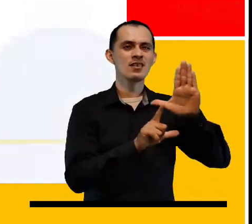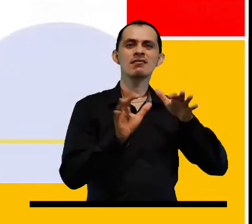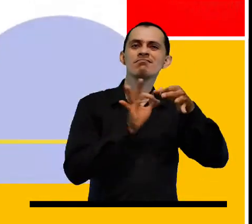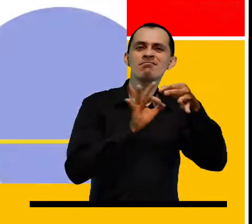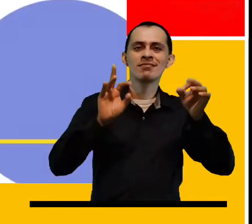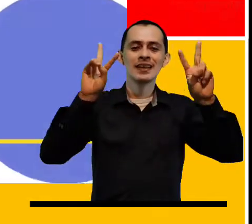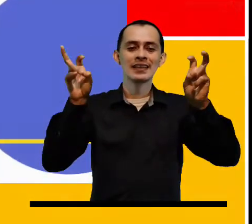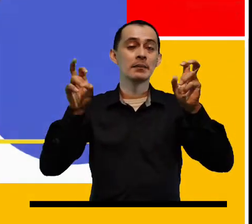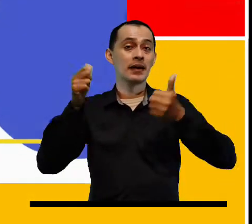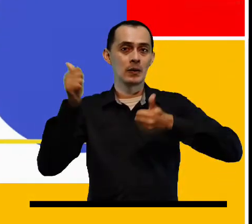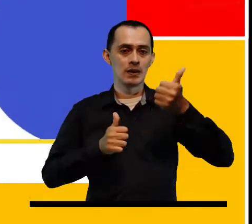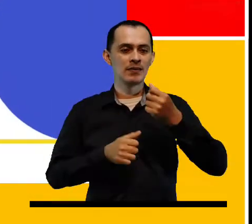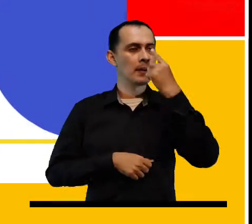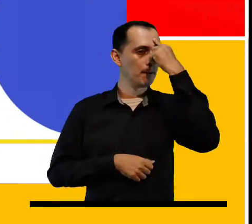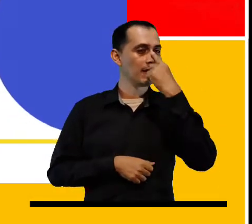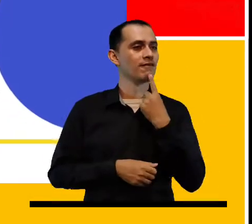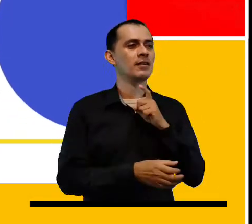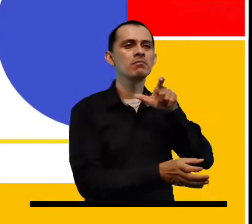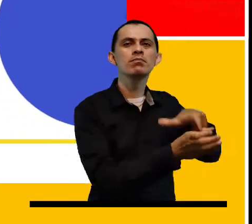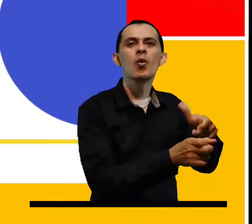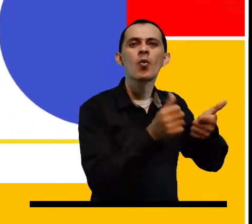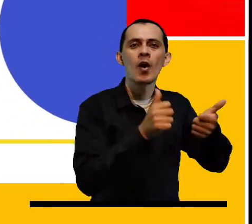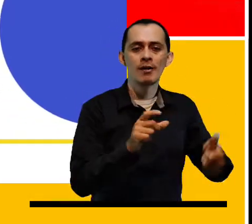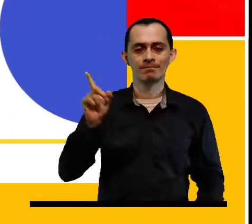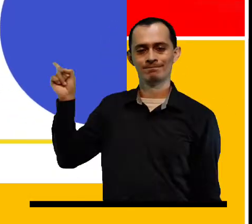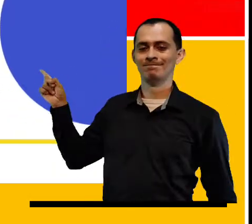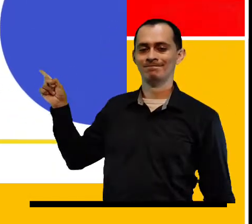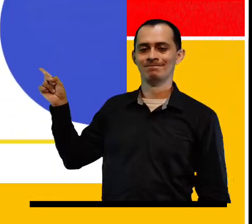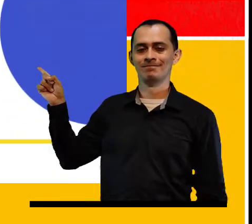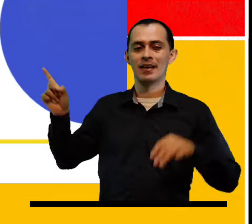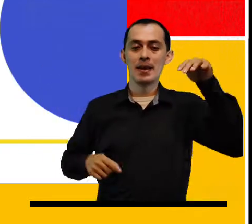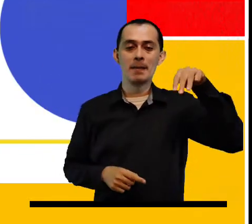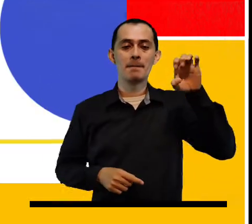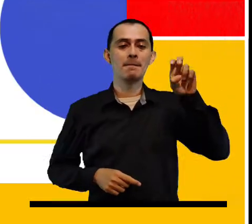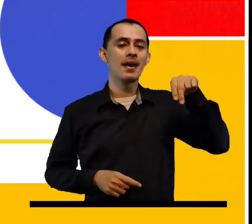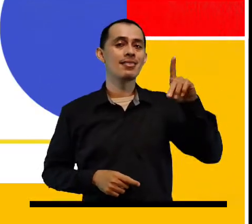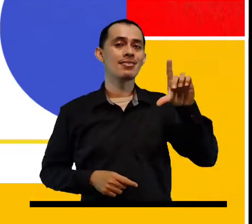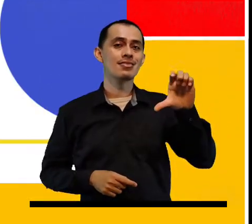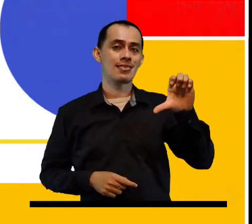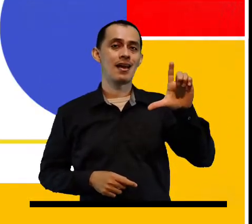Mendeley es un gestor de referencias bastante utilizado en el mundo científico, que tiene